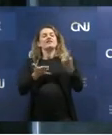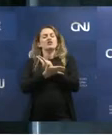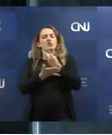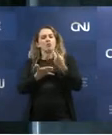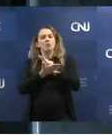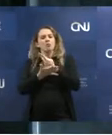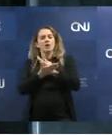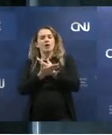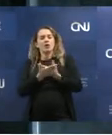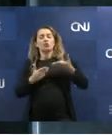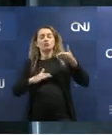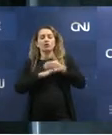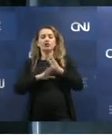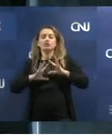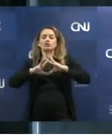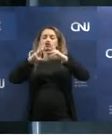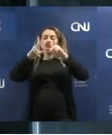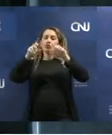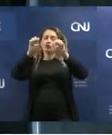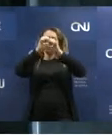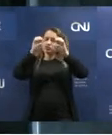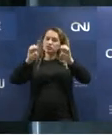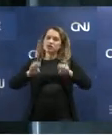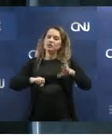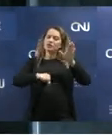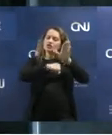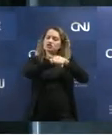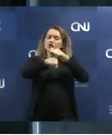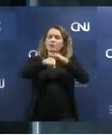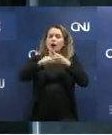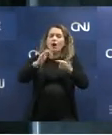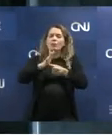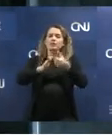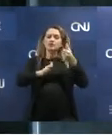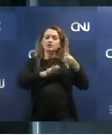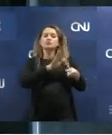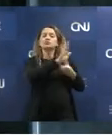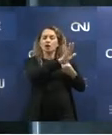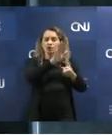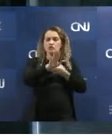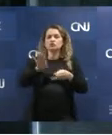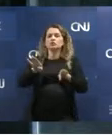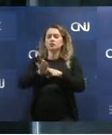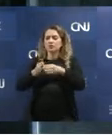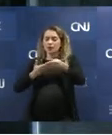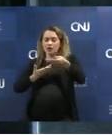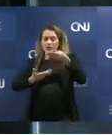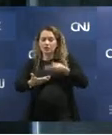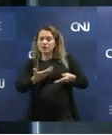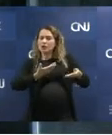Nessa seara, chamar a questão do princípio da cooperação entre os agentes, em nada obstante ser um princípio que está elencado